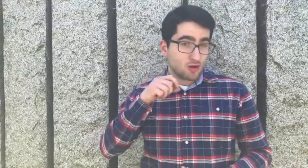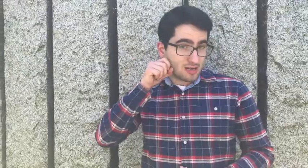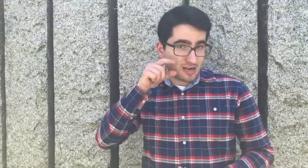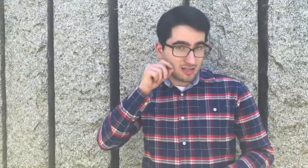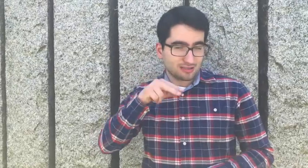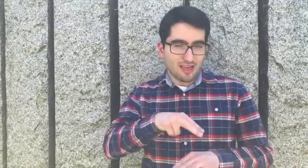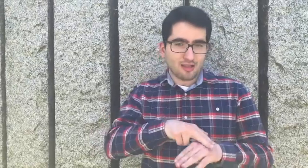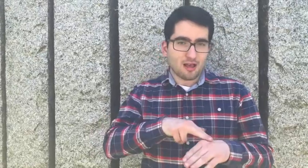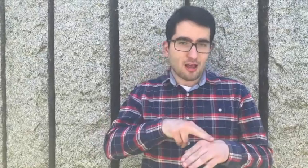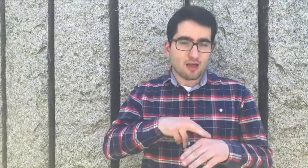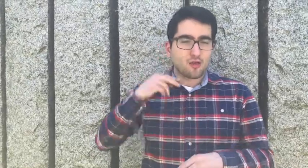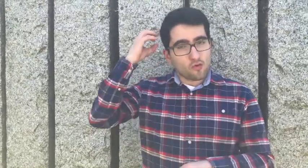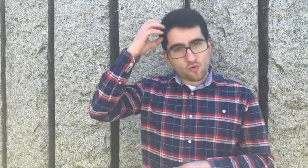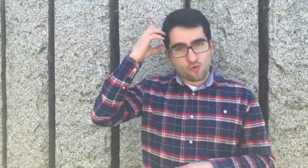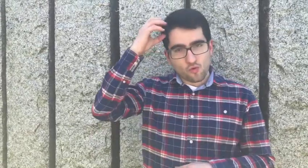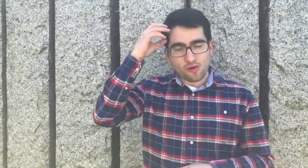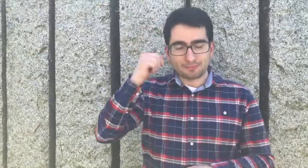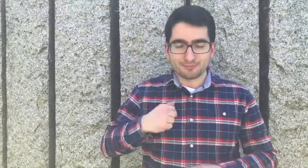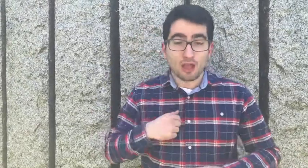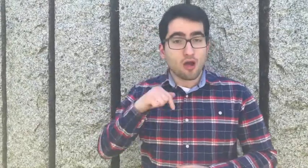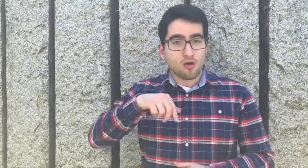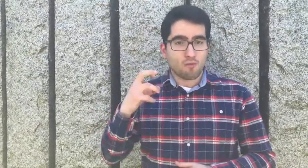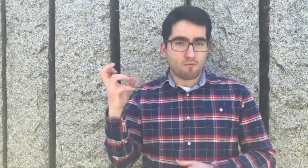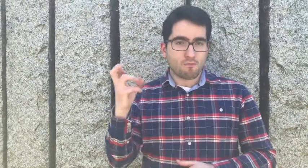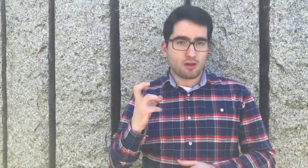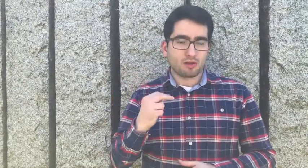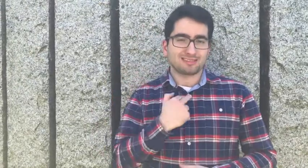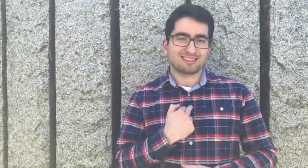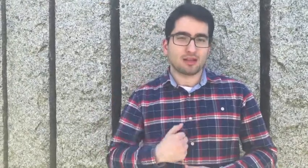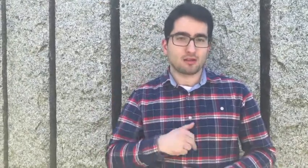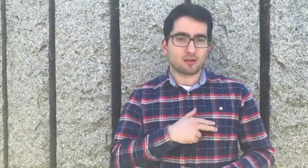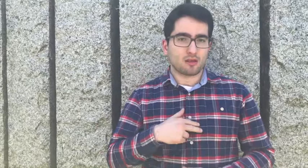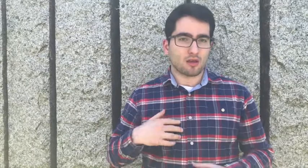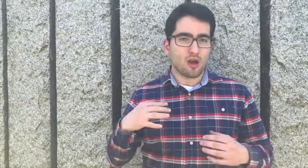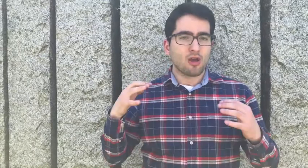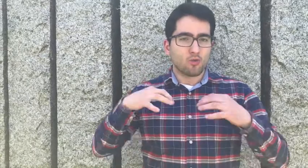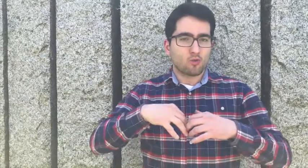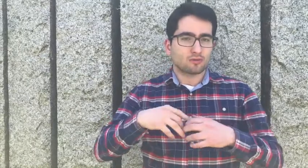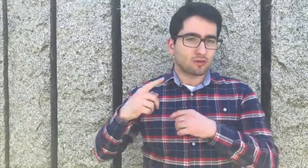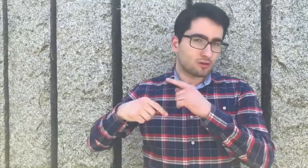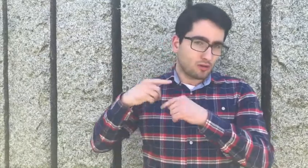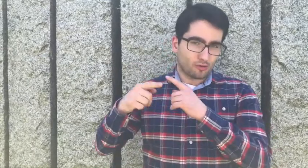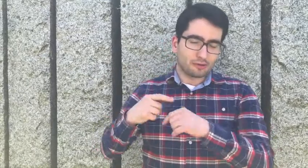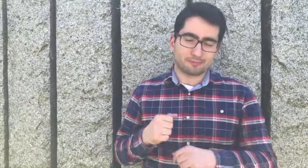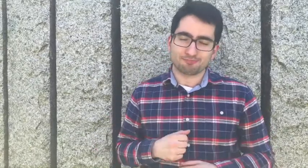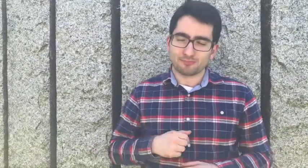Soy delegado de juventud de la Asociación de Personas Sordas de A Coruña, hoy he podido venir a Santiago al Encuentro Intergeneracional.